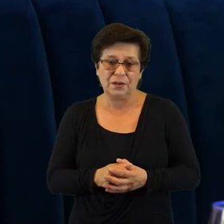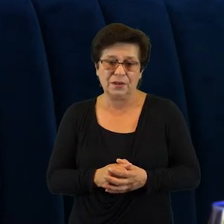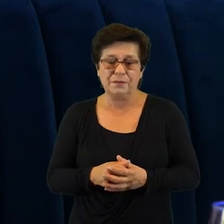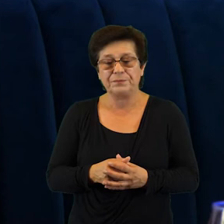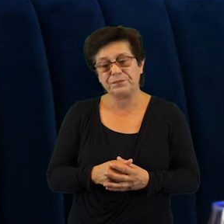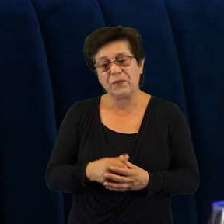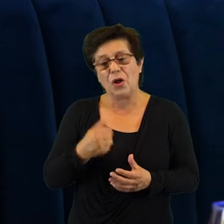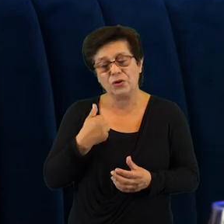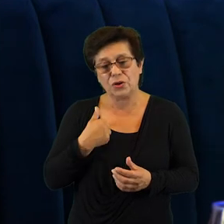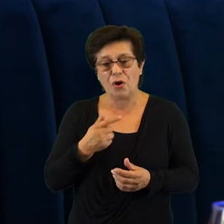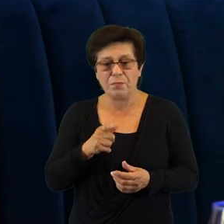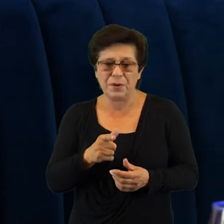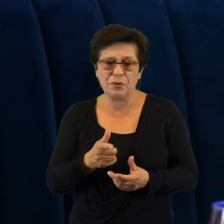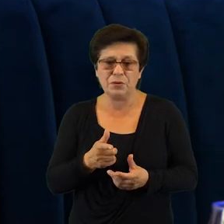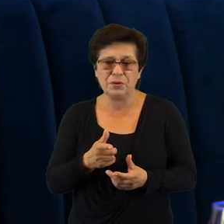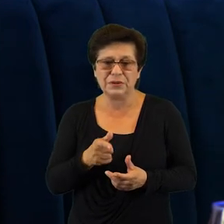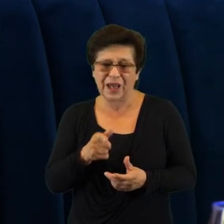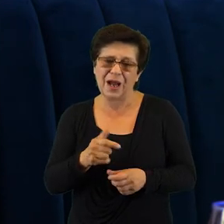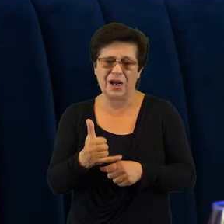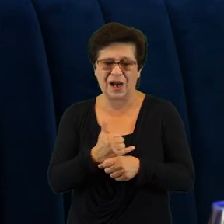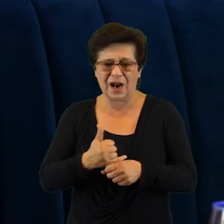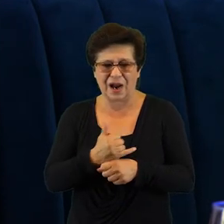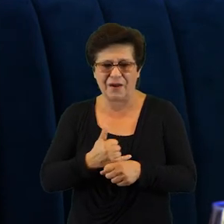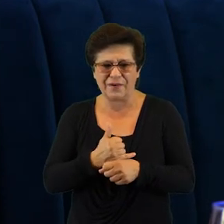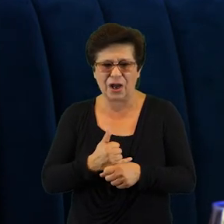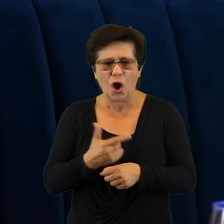ale właściwie ta kawiarnia to nie był kabaret.